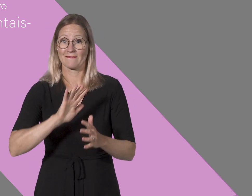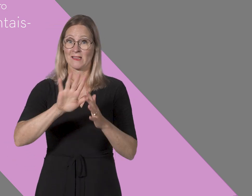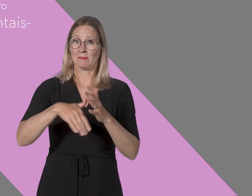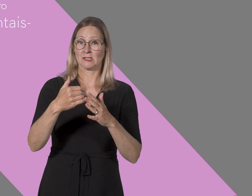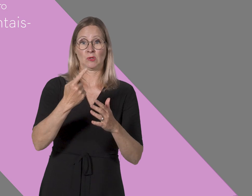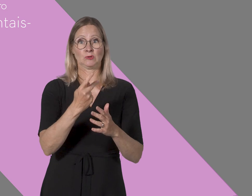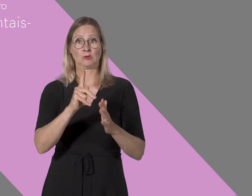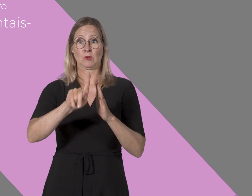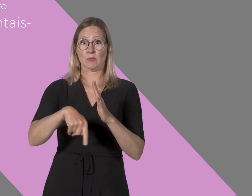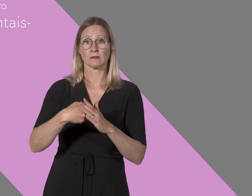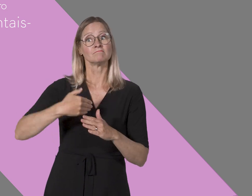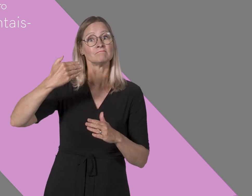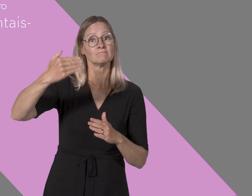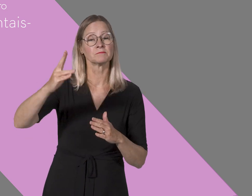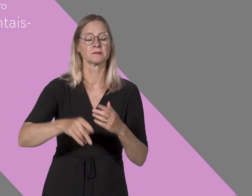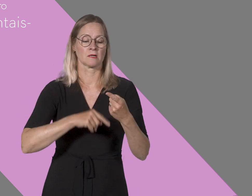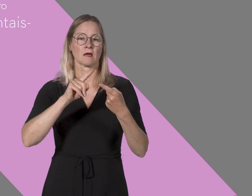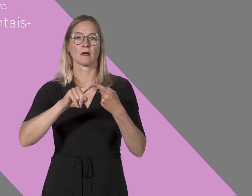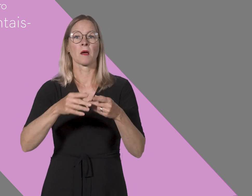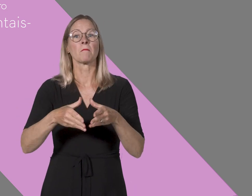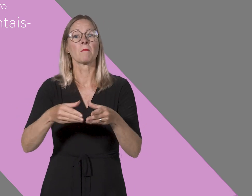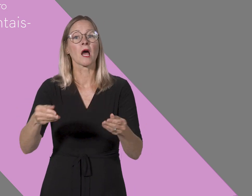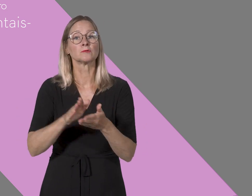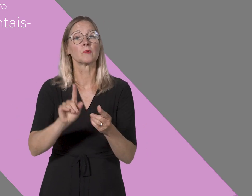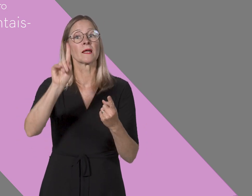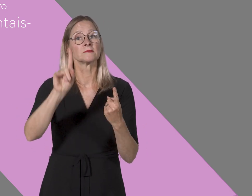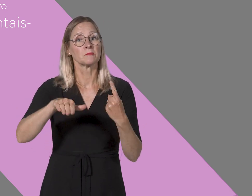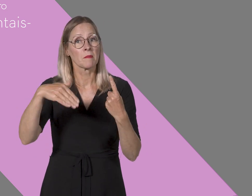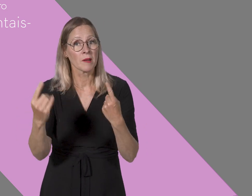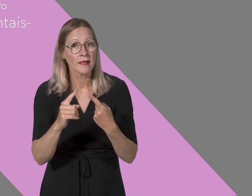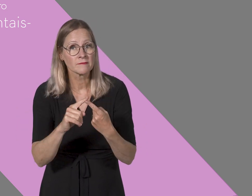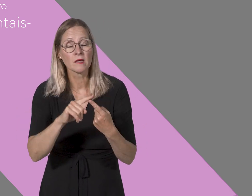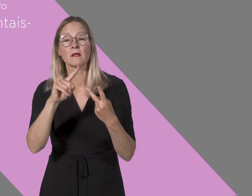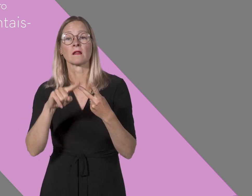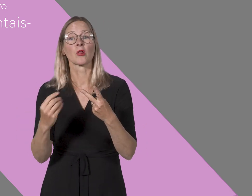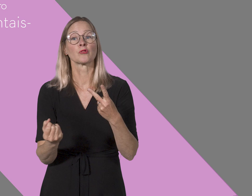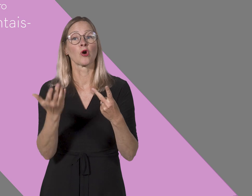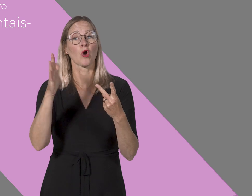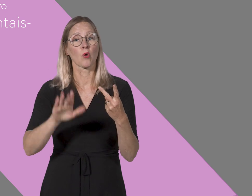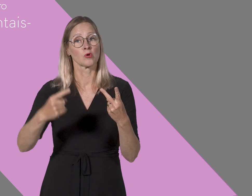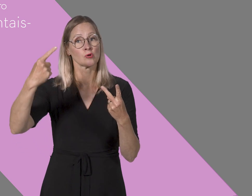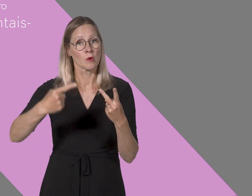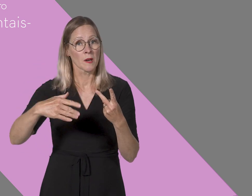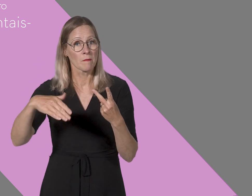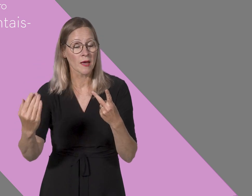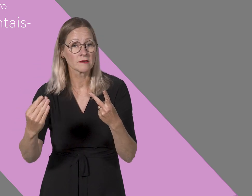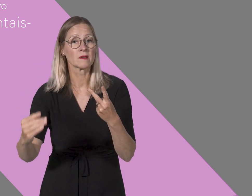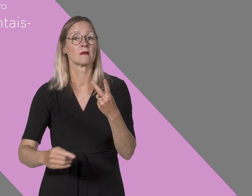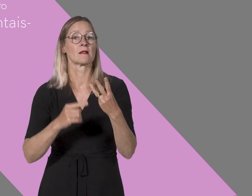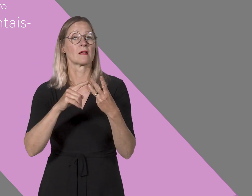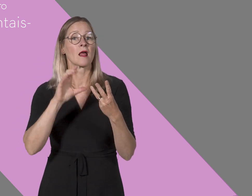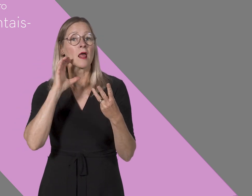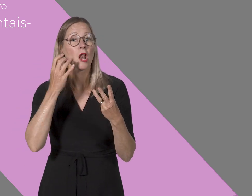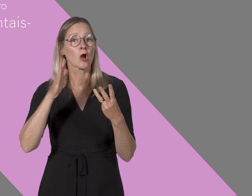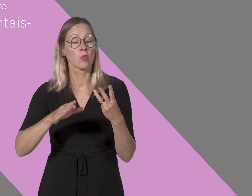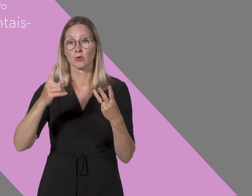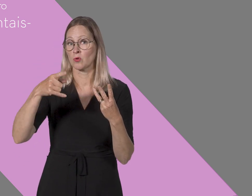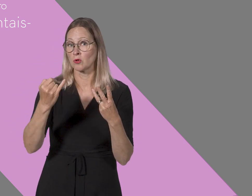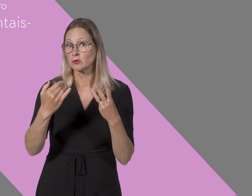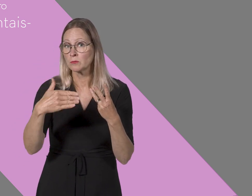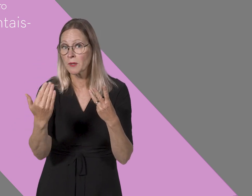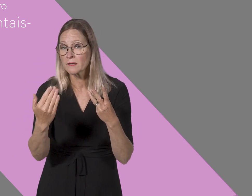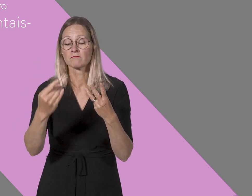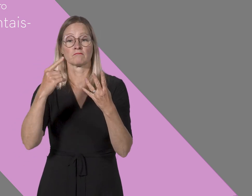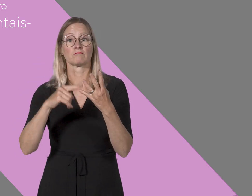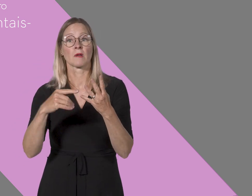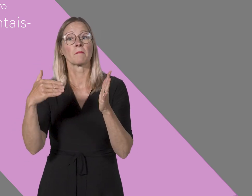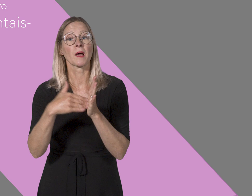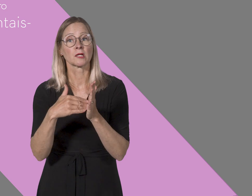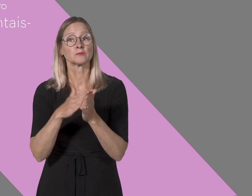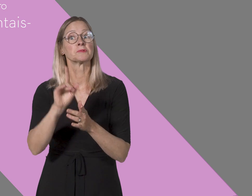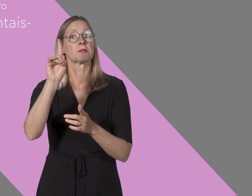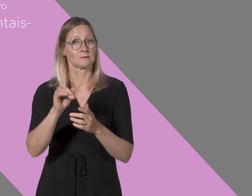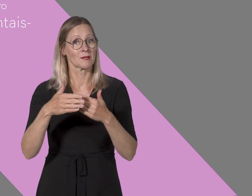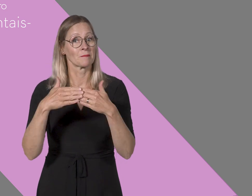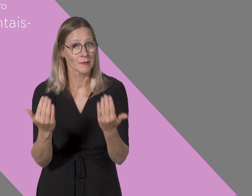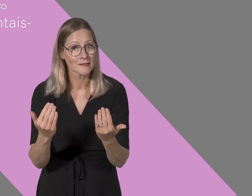Seuraavat viittomakieliset kyselytunnit järjestetään 1.3., 10.5., 16.8. ja 1.11.